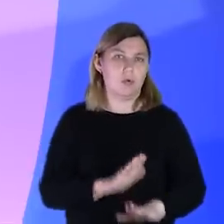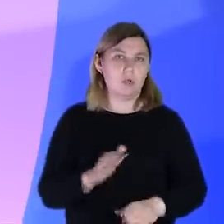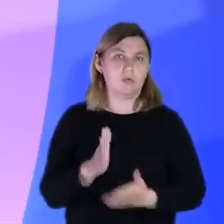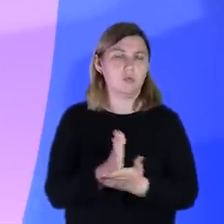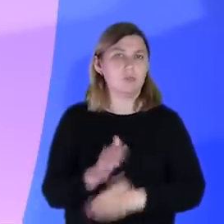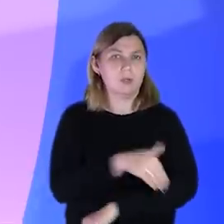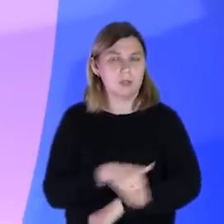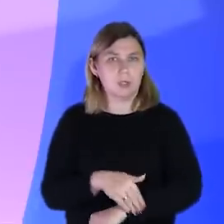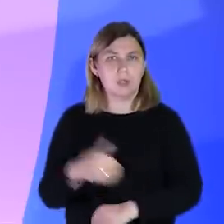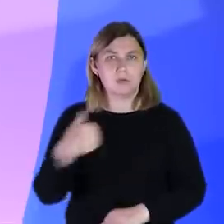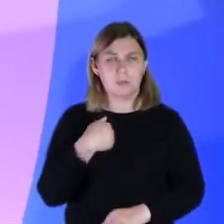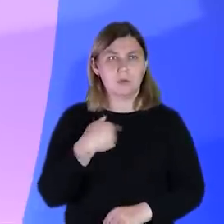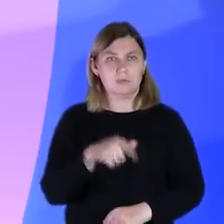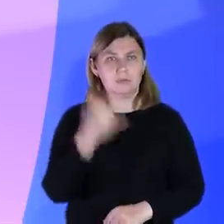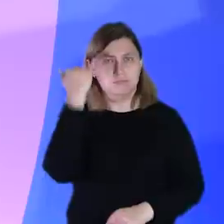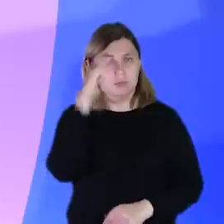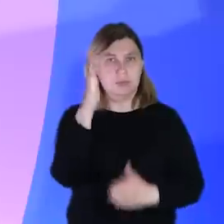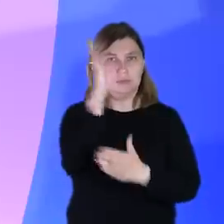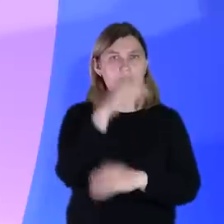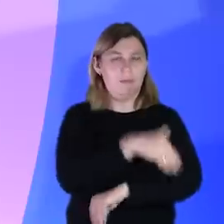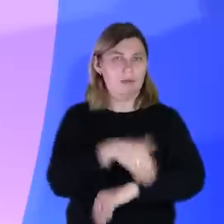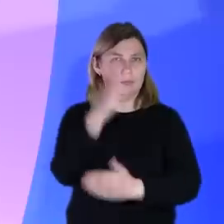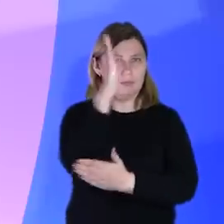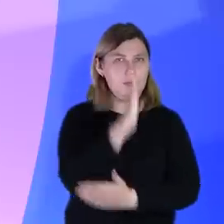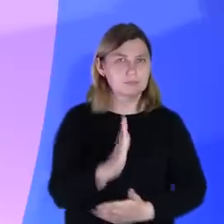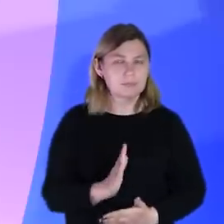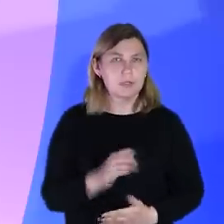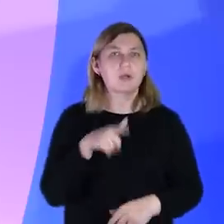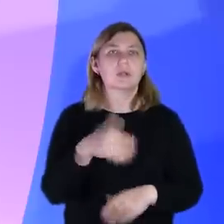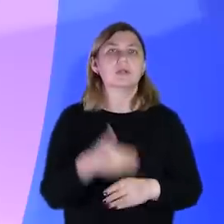graniczne. To był duży mankament tej granicy tak naprawdę. Dlatego te wszystkie formacje,